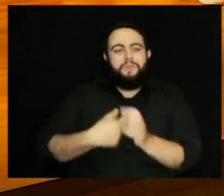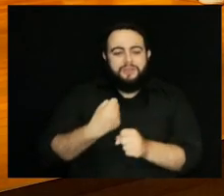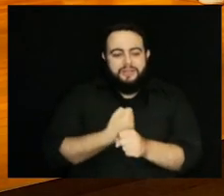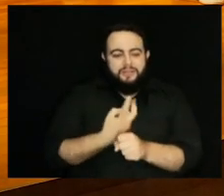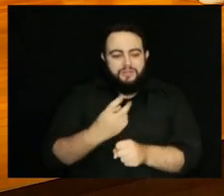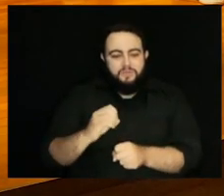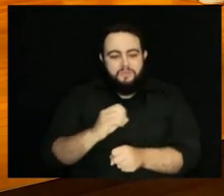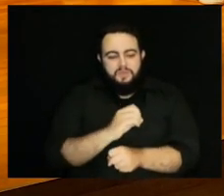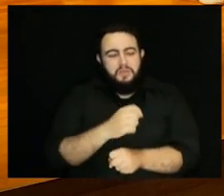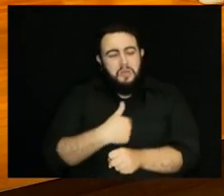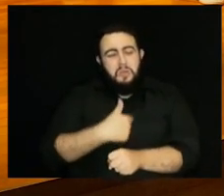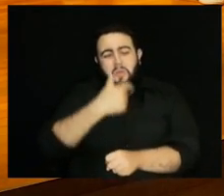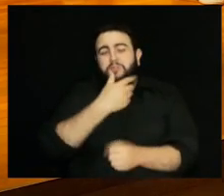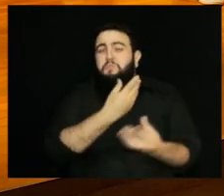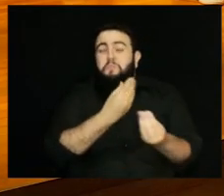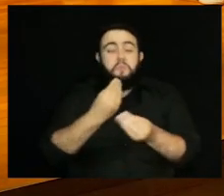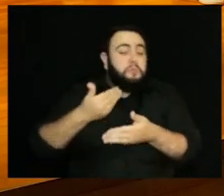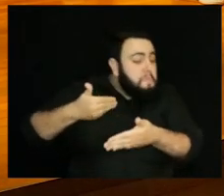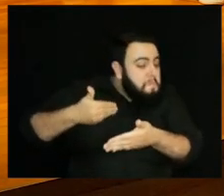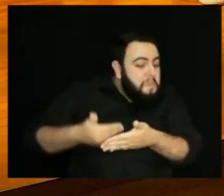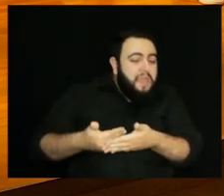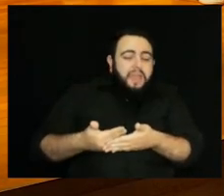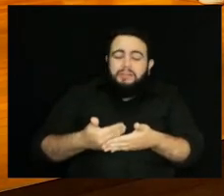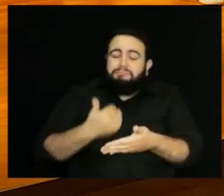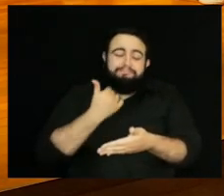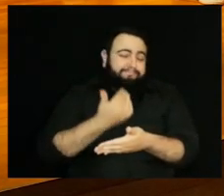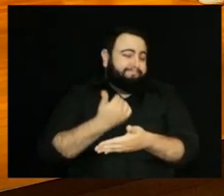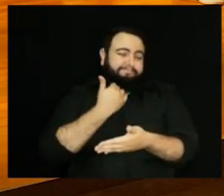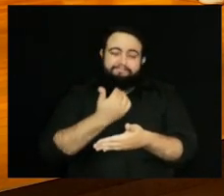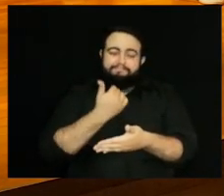muito perto para tu conseguir ter uma perspectiva histórica do que que é realmente relevante. Eu vejo